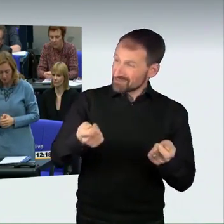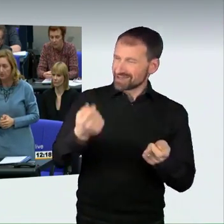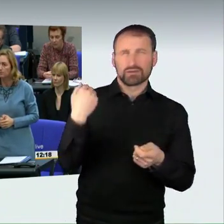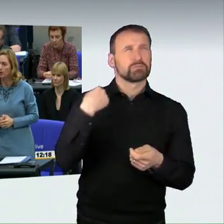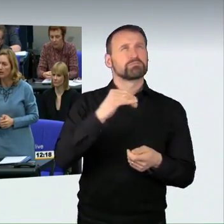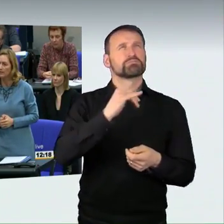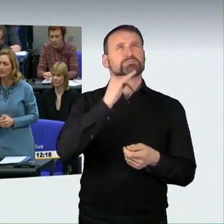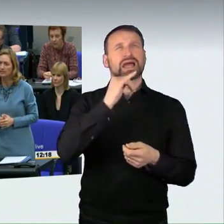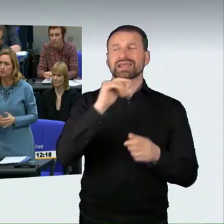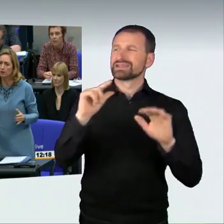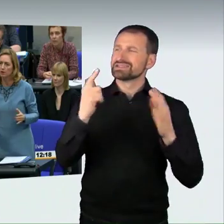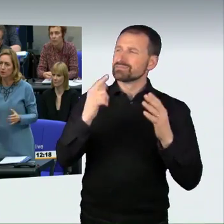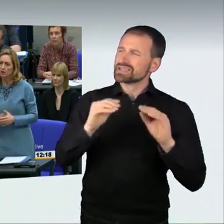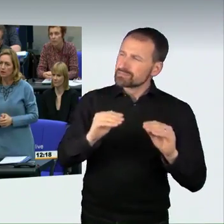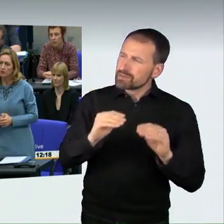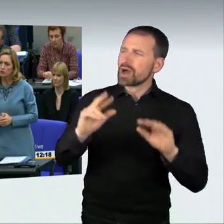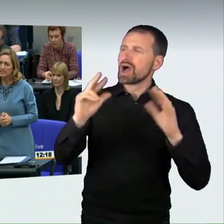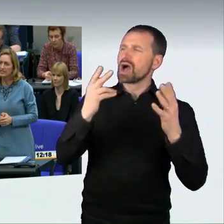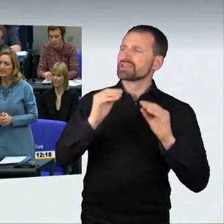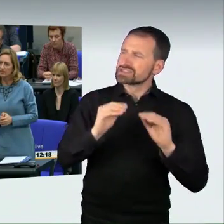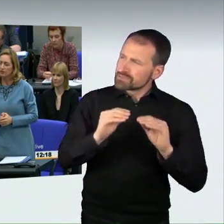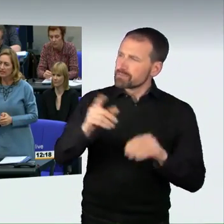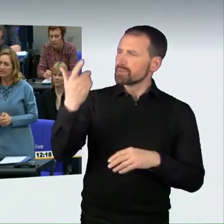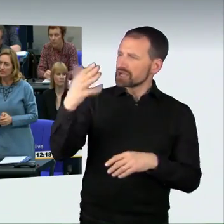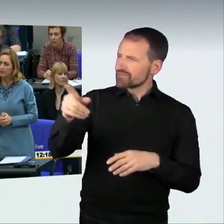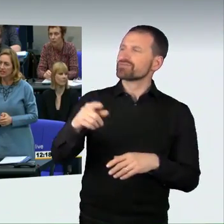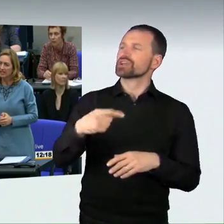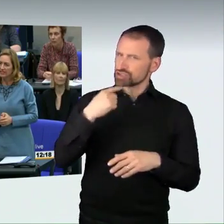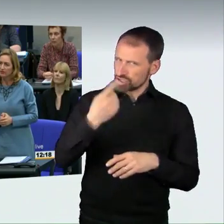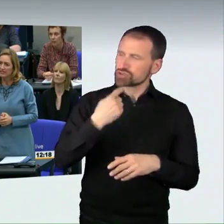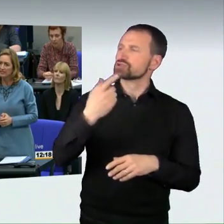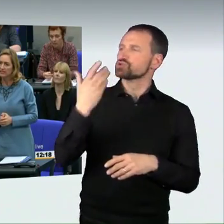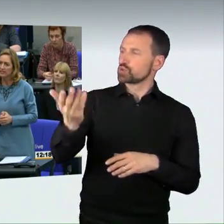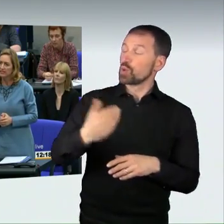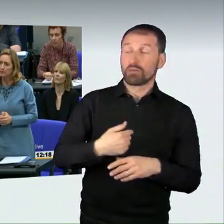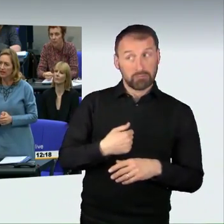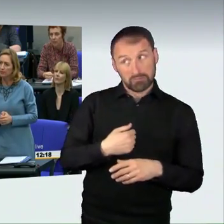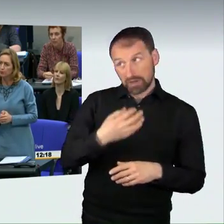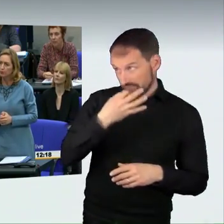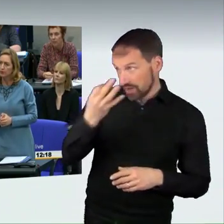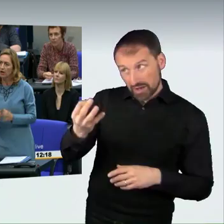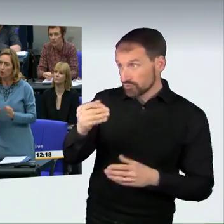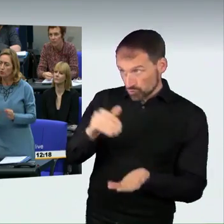im Mai 2016 sowie am 7. und am 8. September 2016 zitieren lassen. Sind Sie weiterhin bereit, wenigstens in diesem einen Punkt,